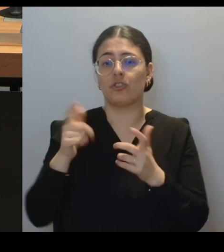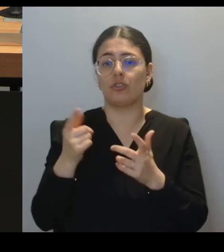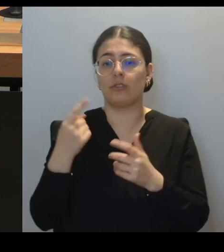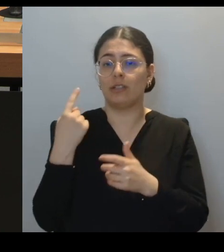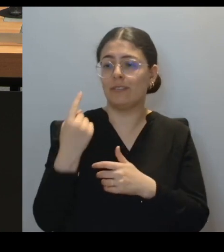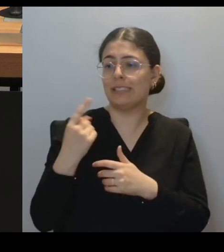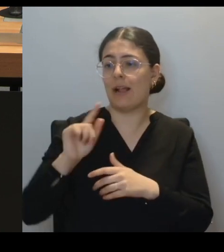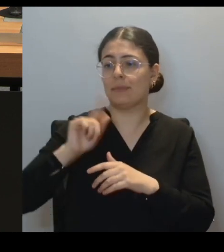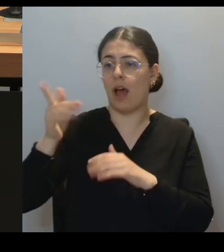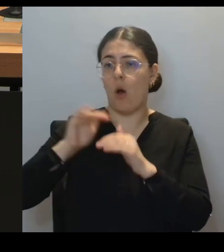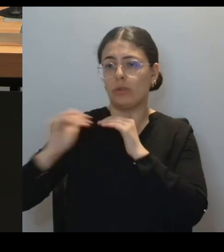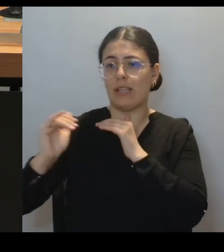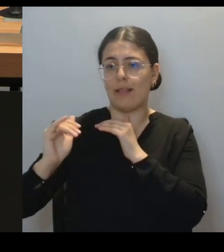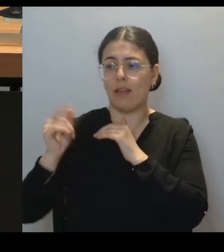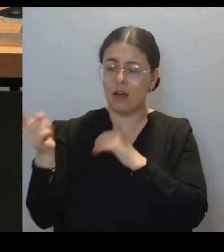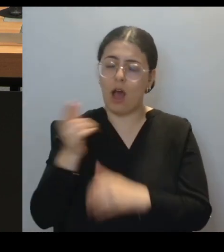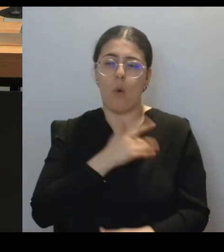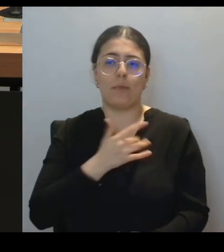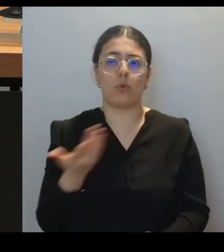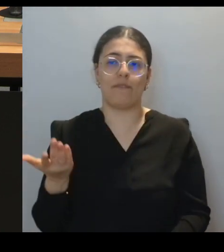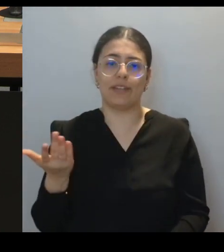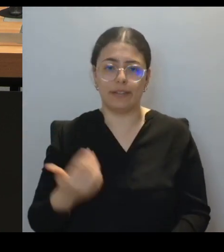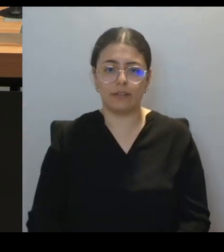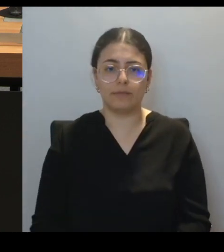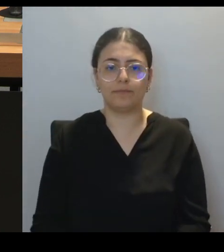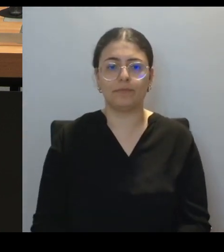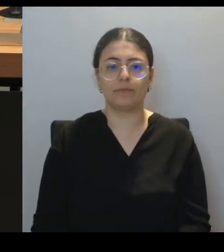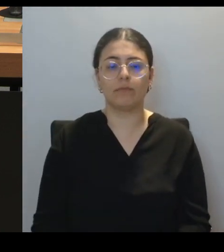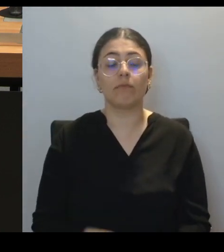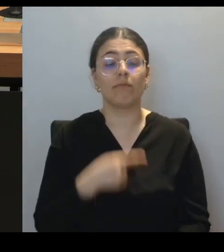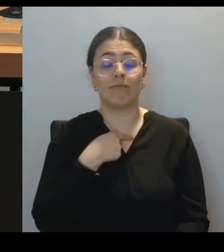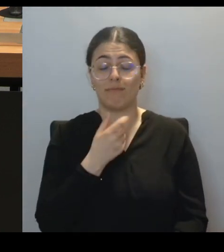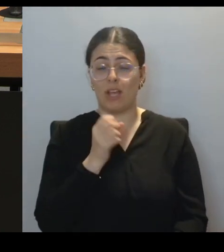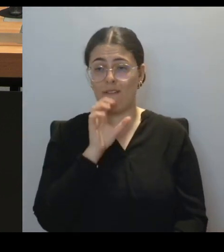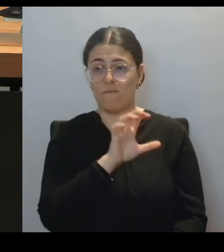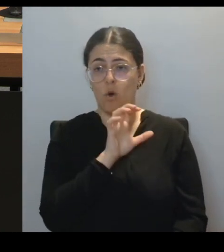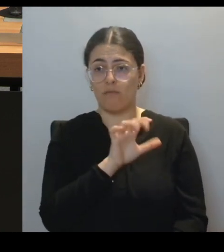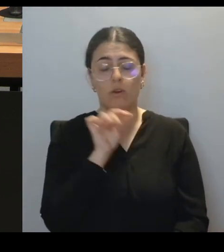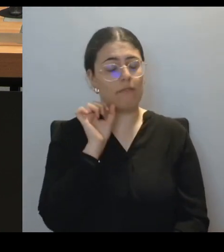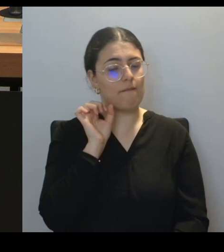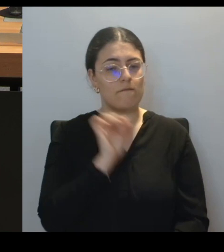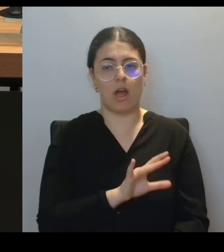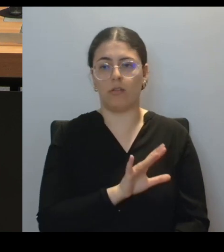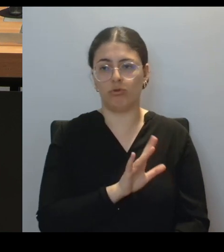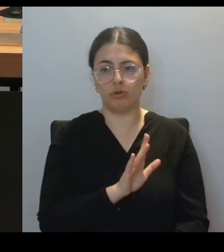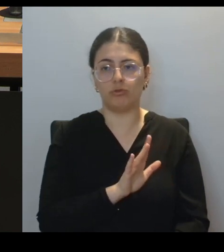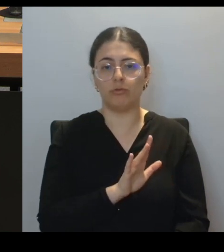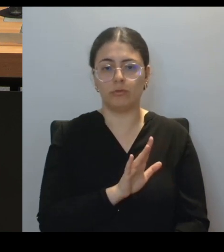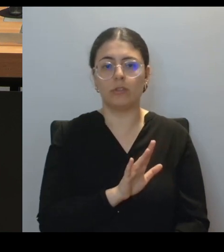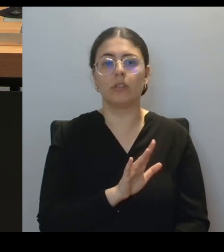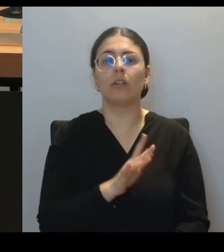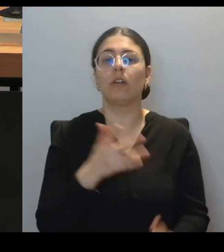Dieser Vorwurf ist falsch. Und bevor Sie da eine weitere Begründung brauchen Es gibt zwei Verfassungsgerichtsurteile zweier